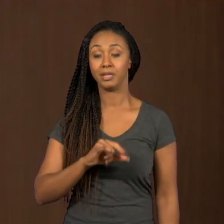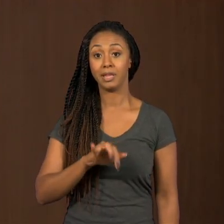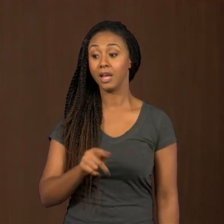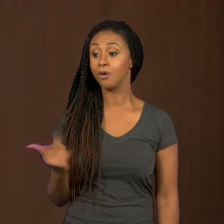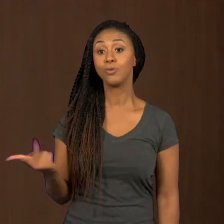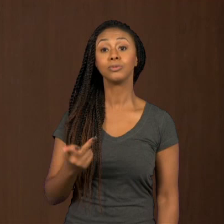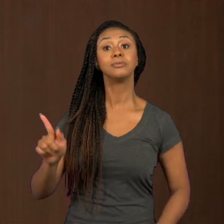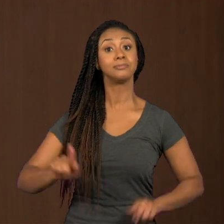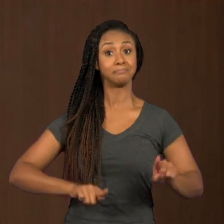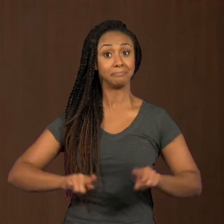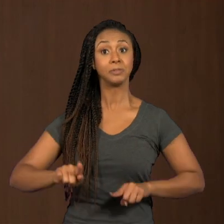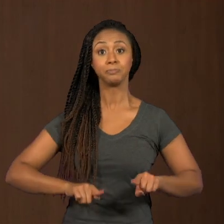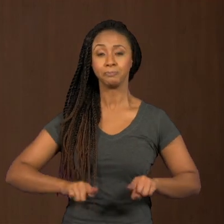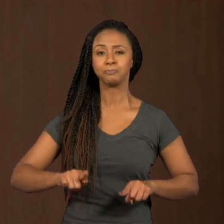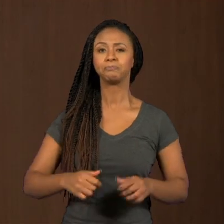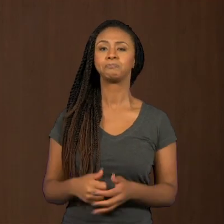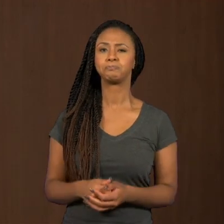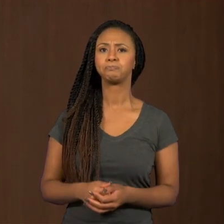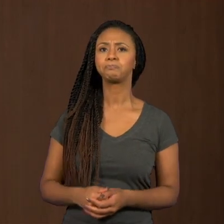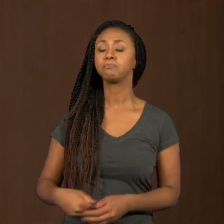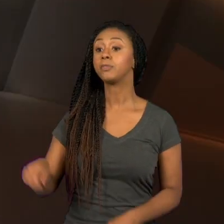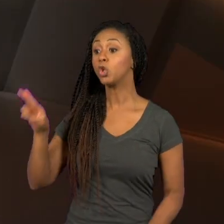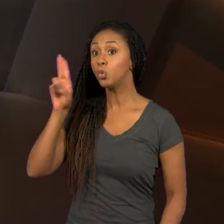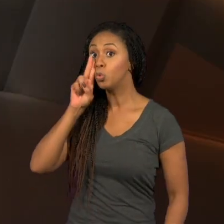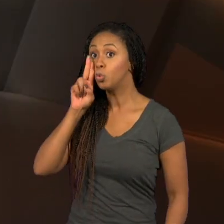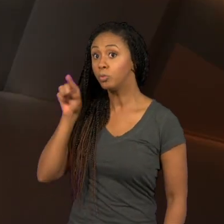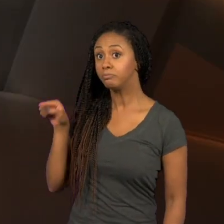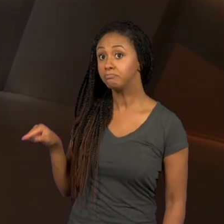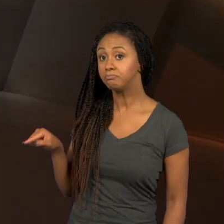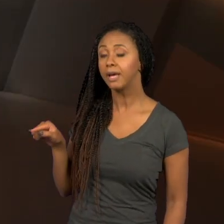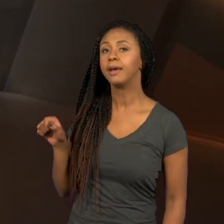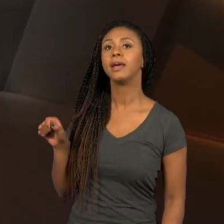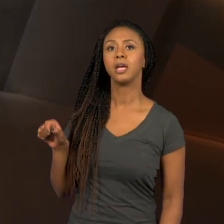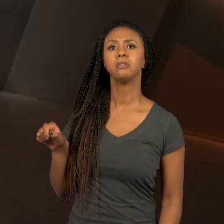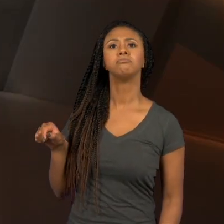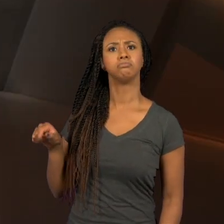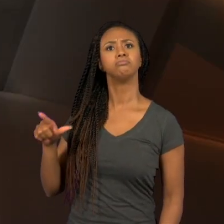E JOÃO CABRAL DE MELO NETO TRATOU, NA SUA POESIA,